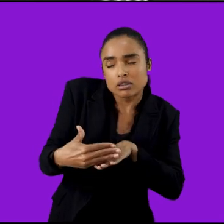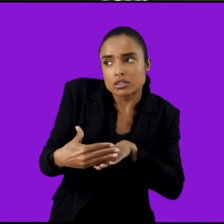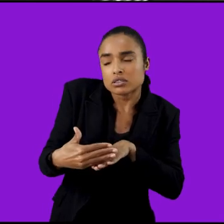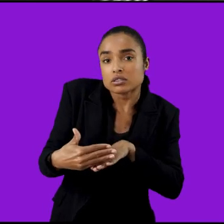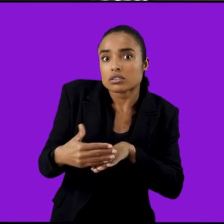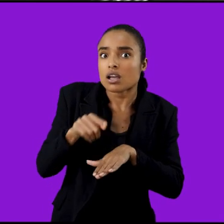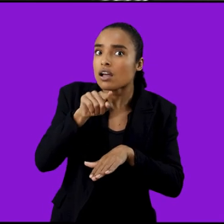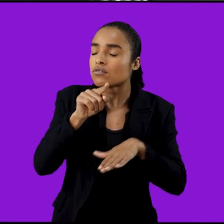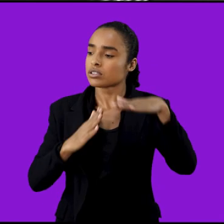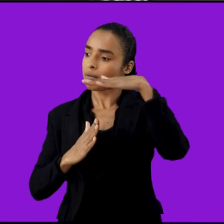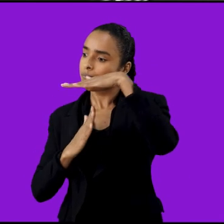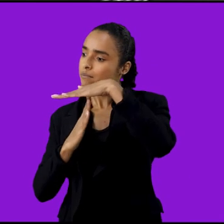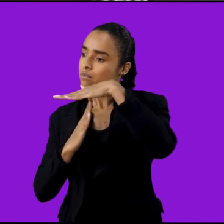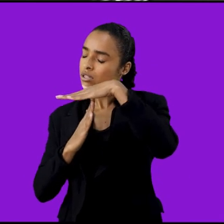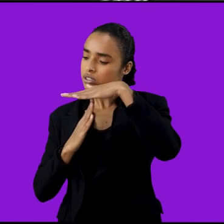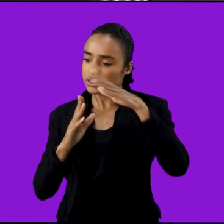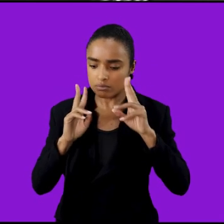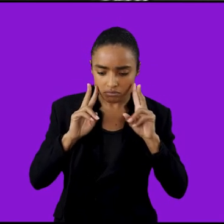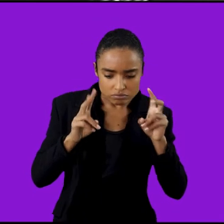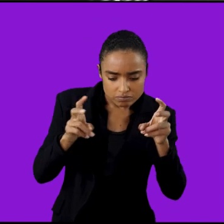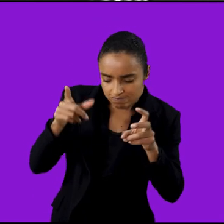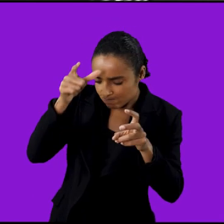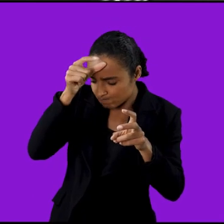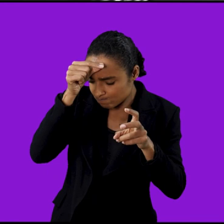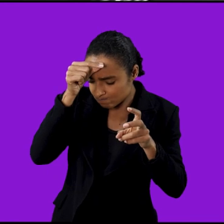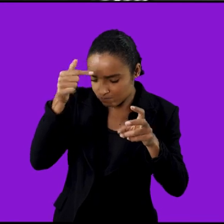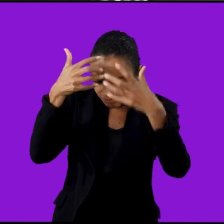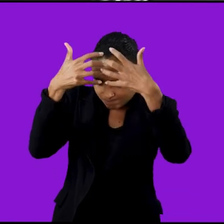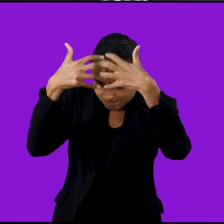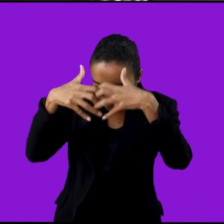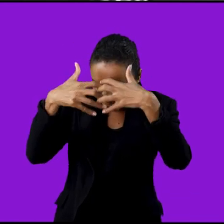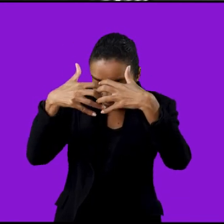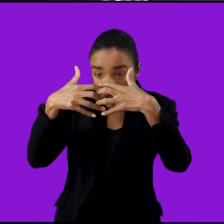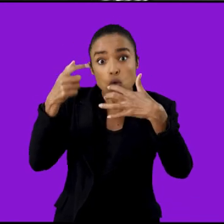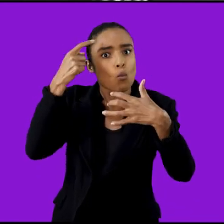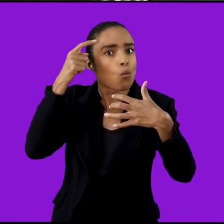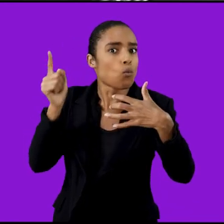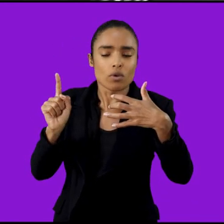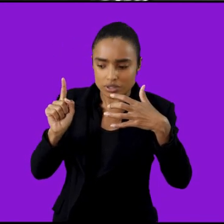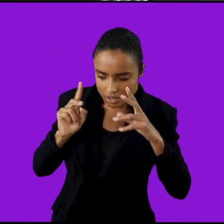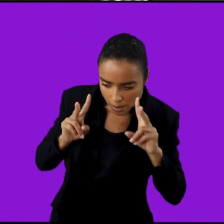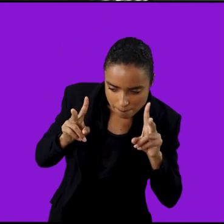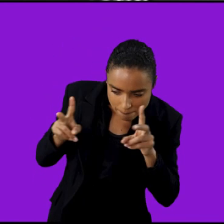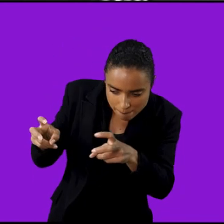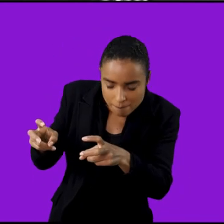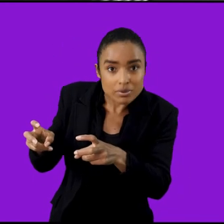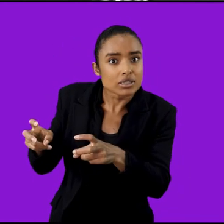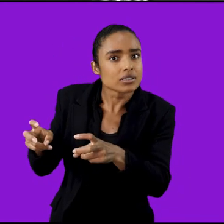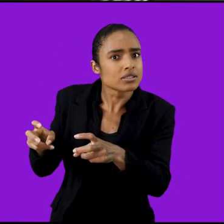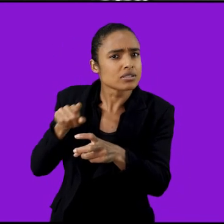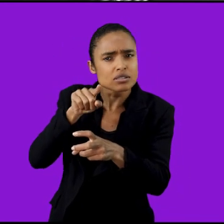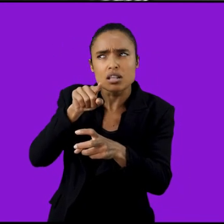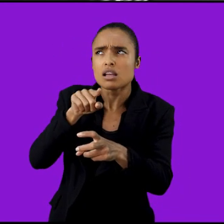Sim, de reflexão. Super. Né? Porque você não só tem tempo pra perceber.